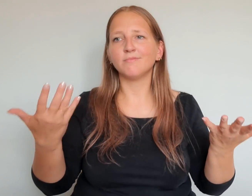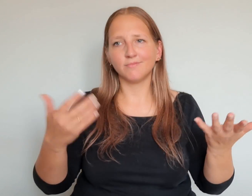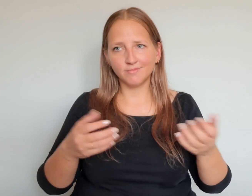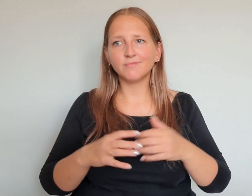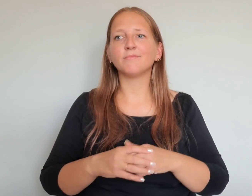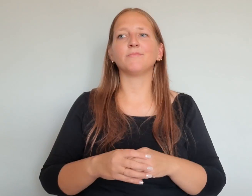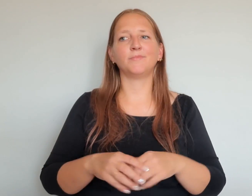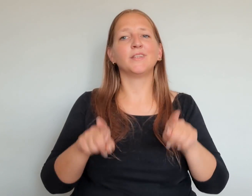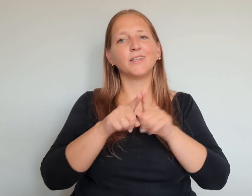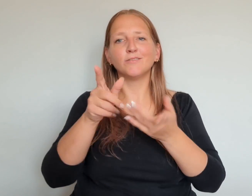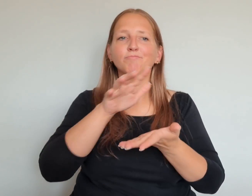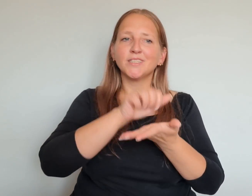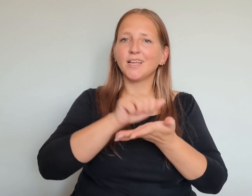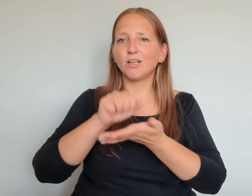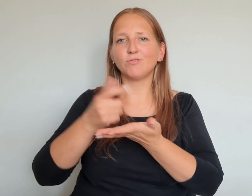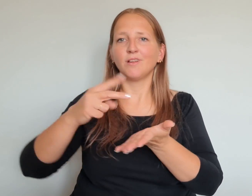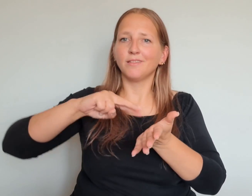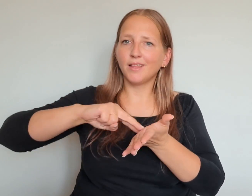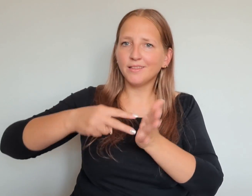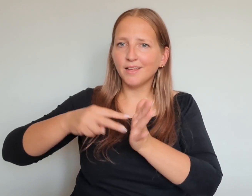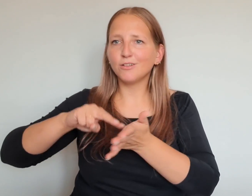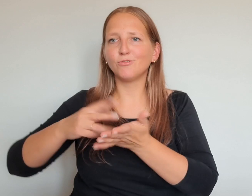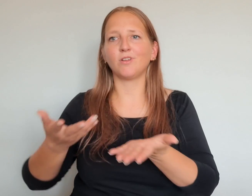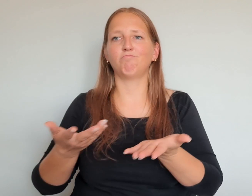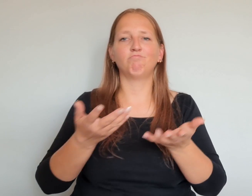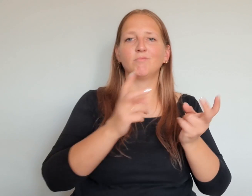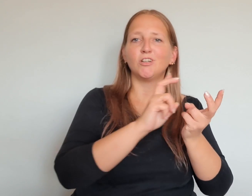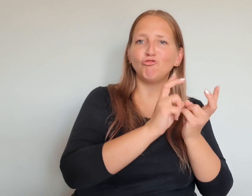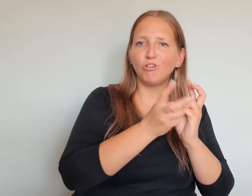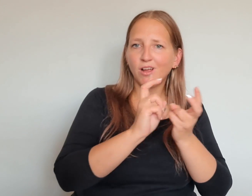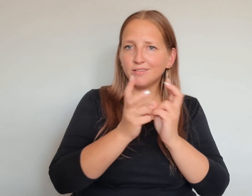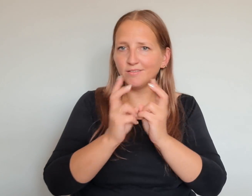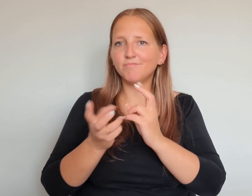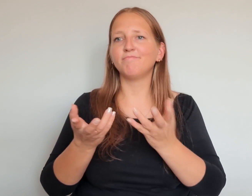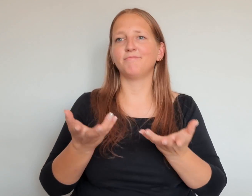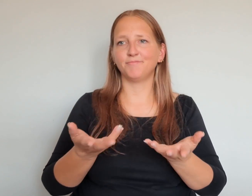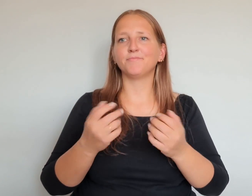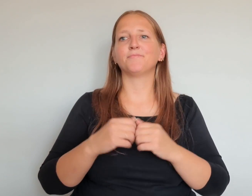a także zajęciach tanecznych, szachach,